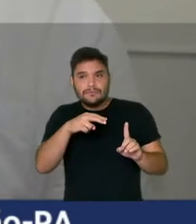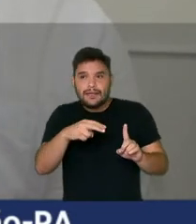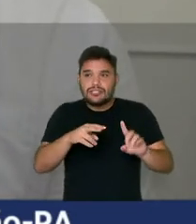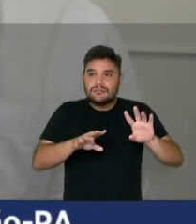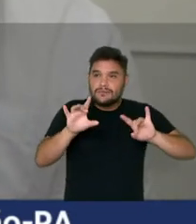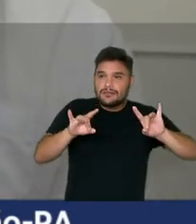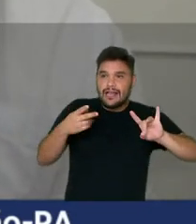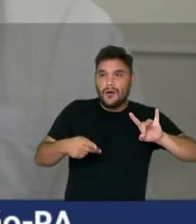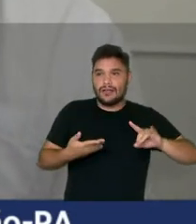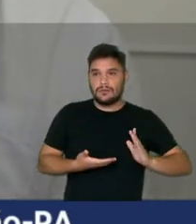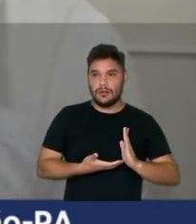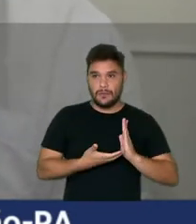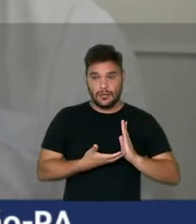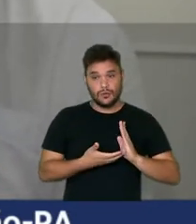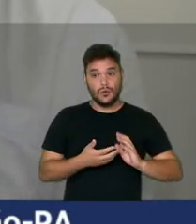UNIDADES É QUE PRECISA SER,